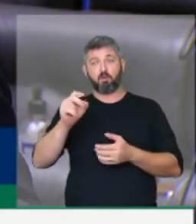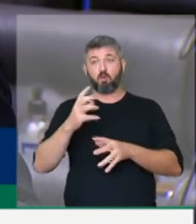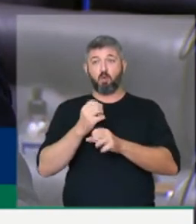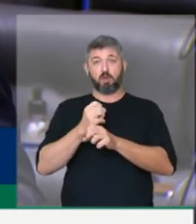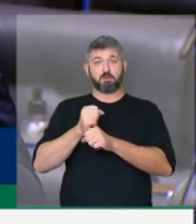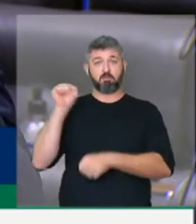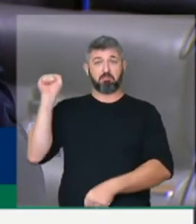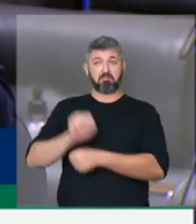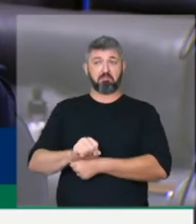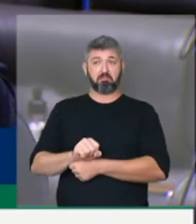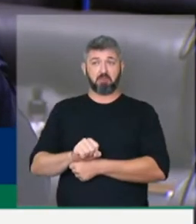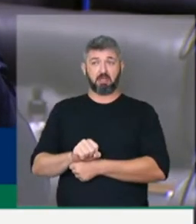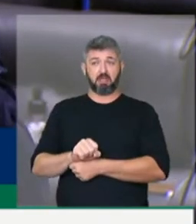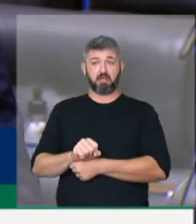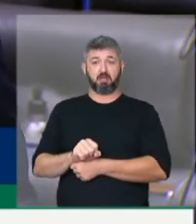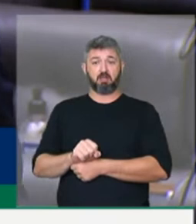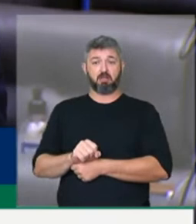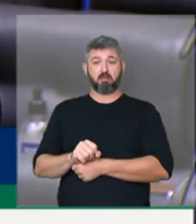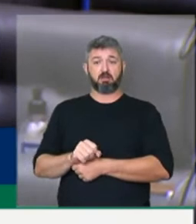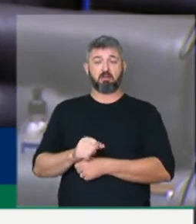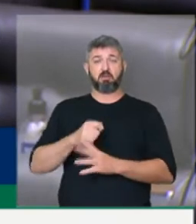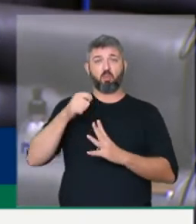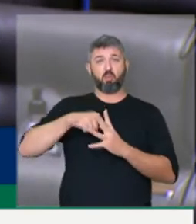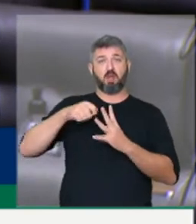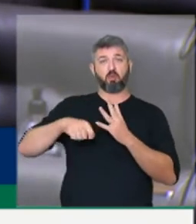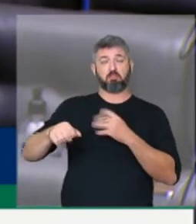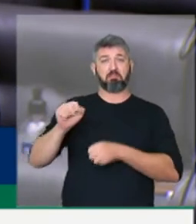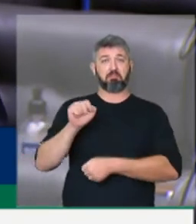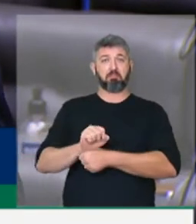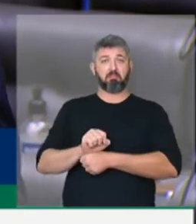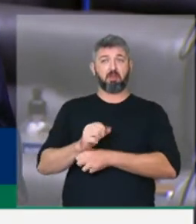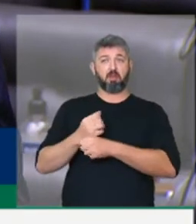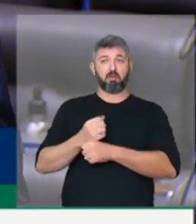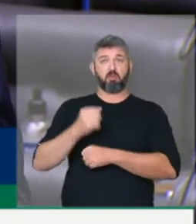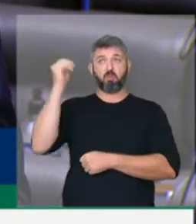FEDERATIVO, NÓS ESTAMOS COM ORÇAMENTO PARADO HÁ MAIS DE QUATRO MESES E TEM UM PAÍS